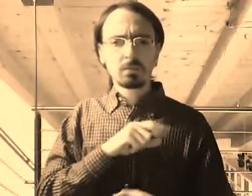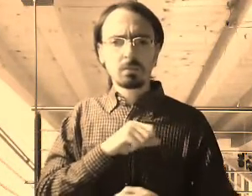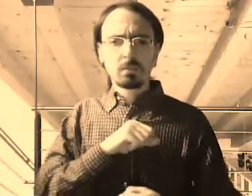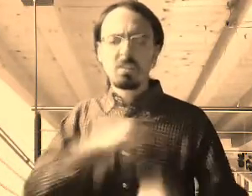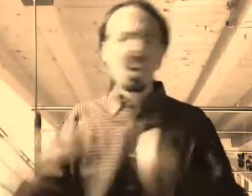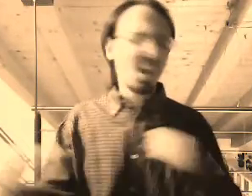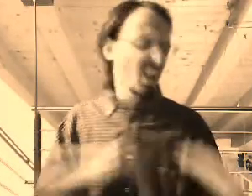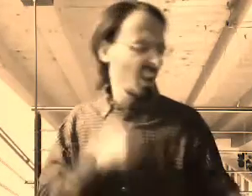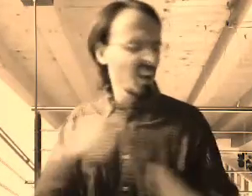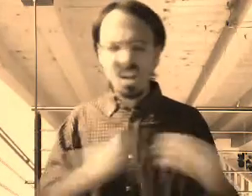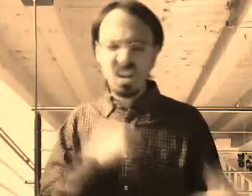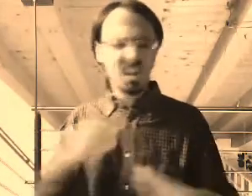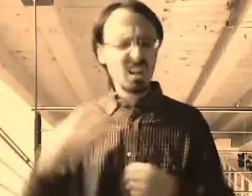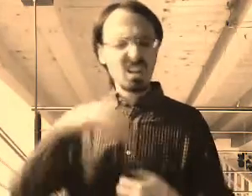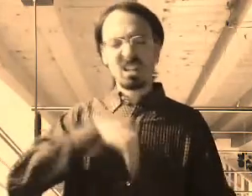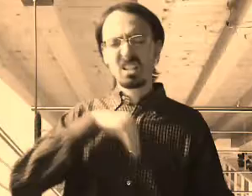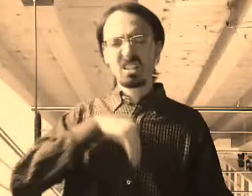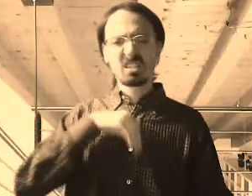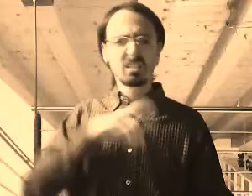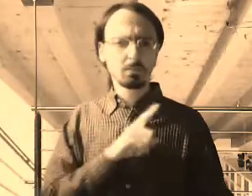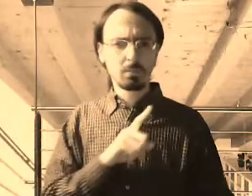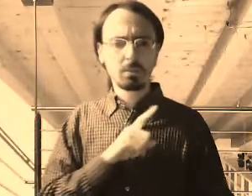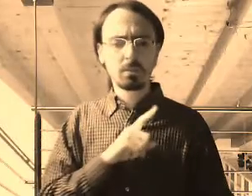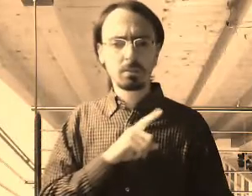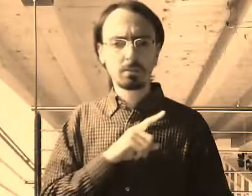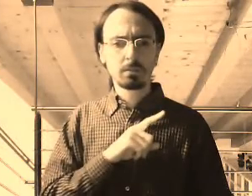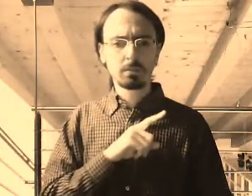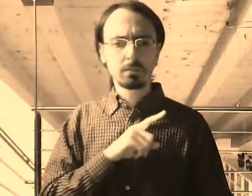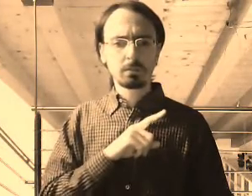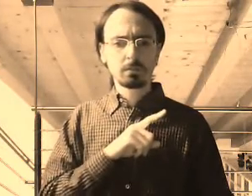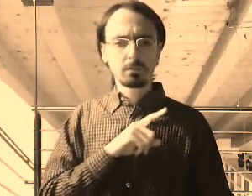nella mia violenza